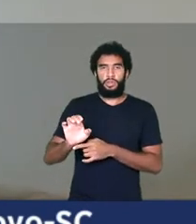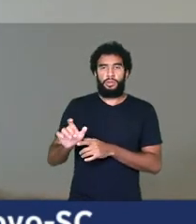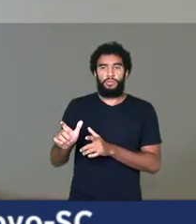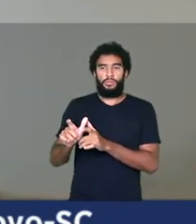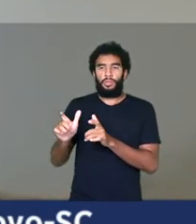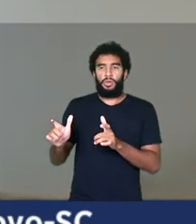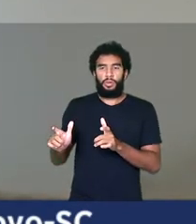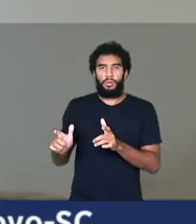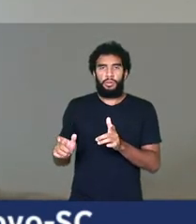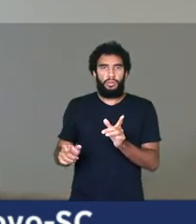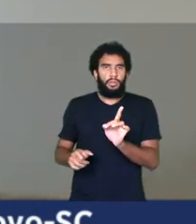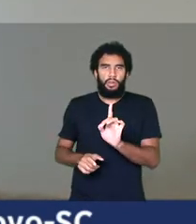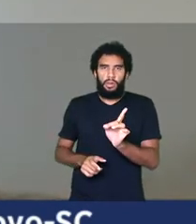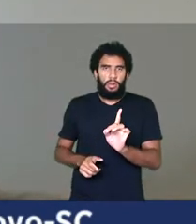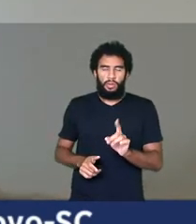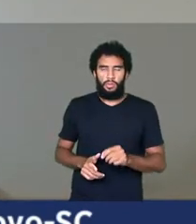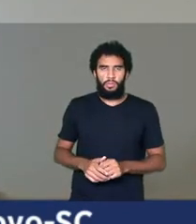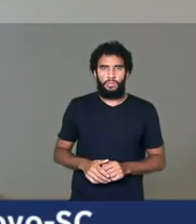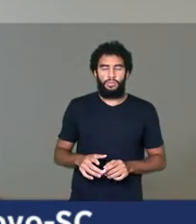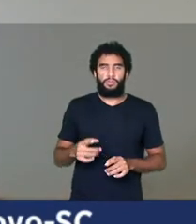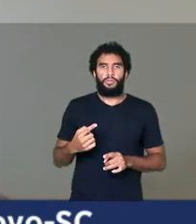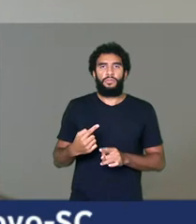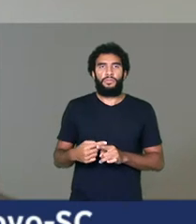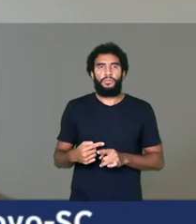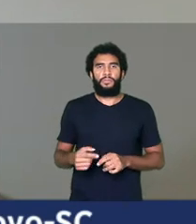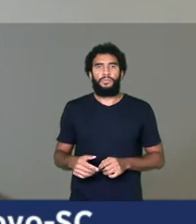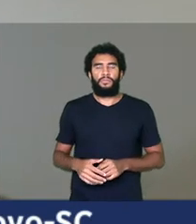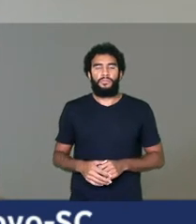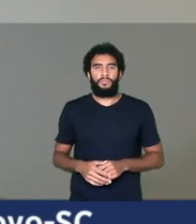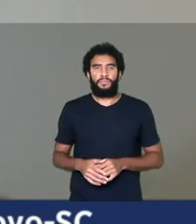CASSINOS SÓ NOS ESTADOS MAIORES. NÃO É VERDADE. PORQUE OS EMPREENDIMENTOS SÃO